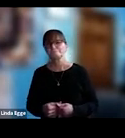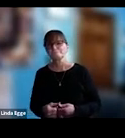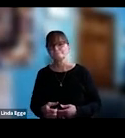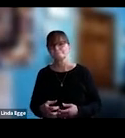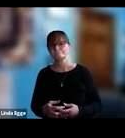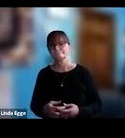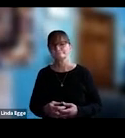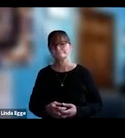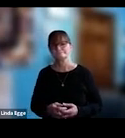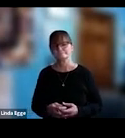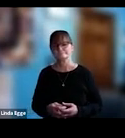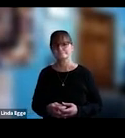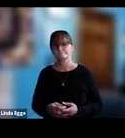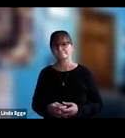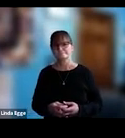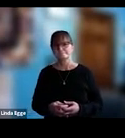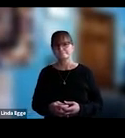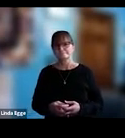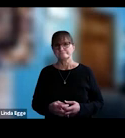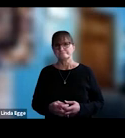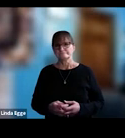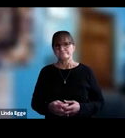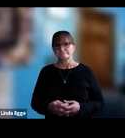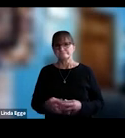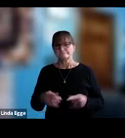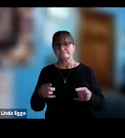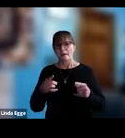Esta cliente era una persona con quien era